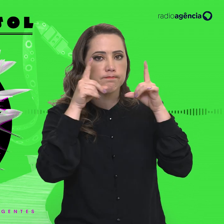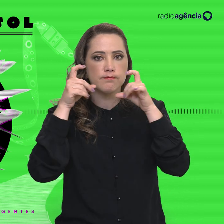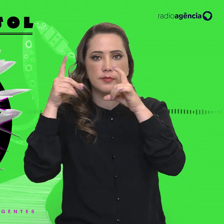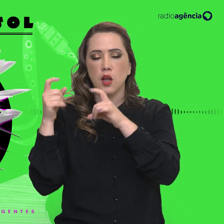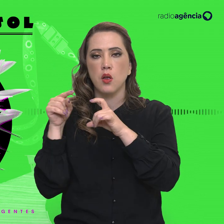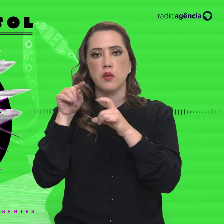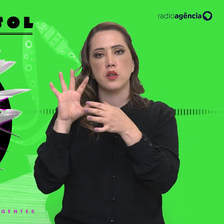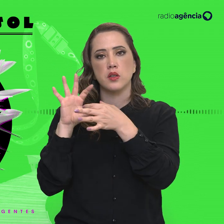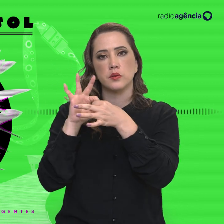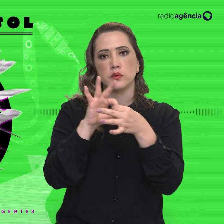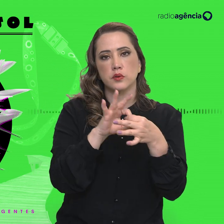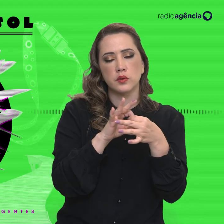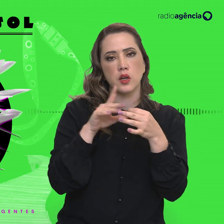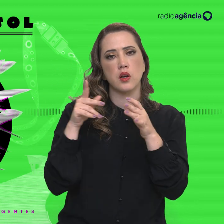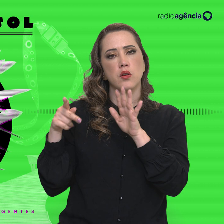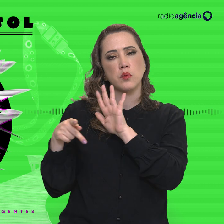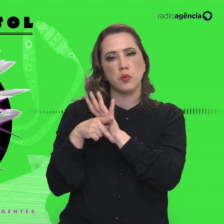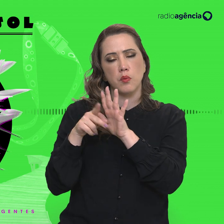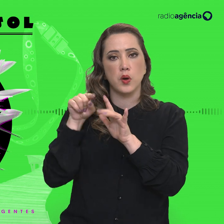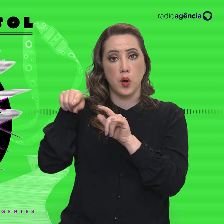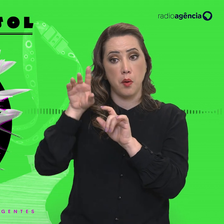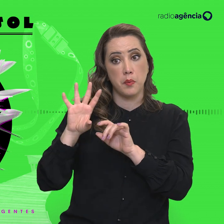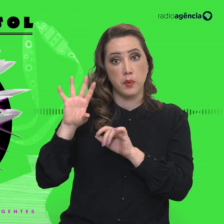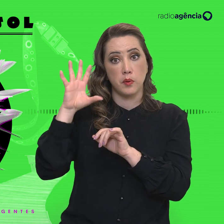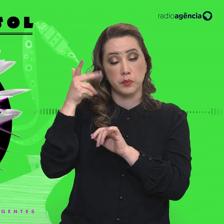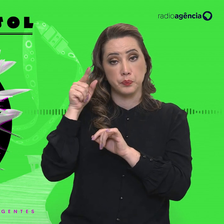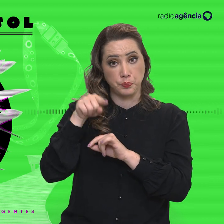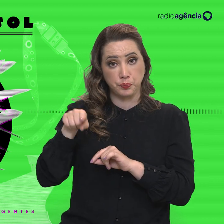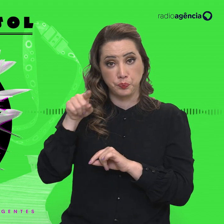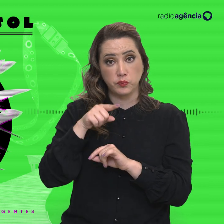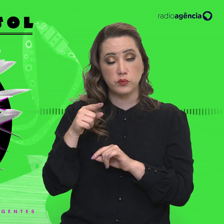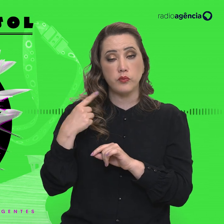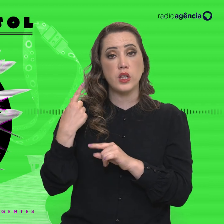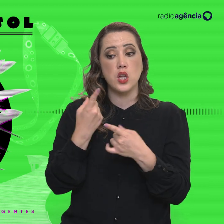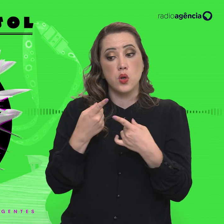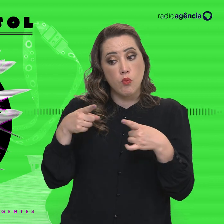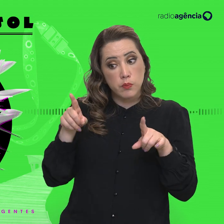gambiarras mentais a la MacGyver, e uma trilha para lembrar da jornada e, principalmente,